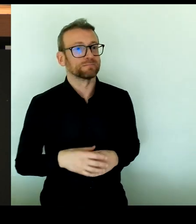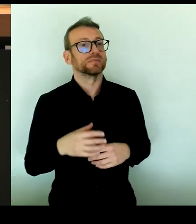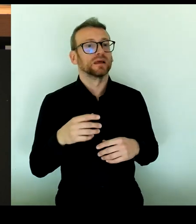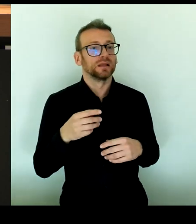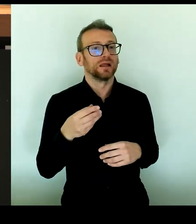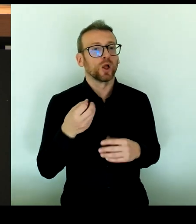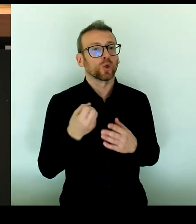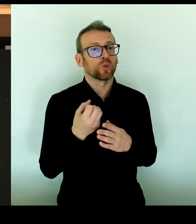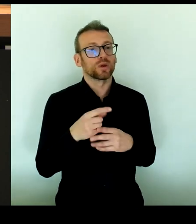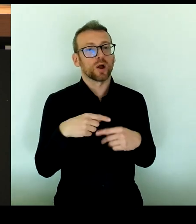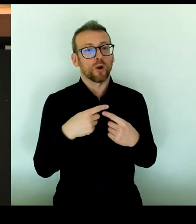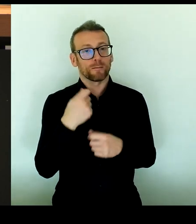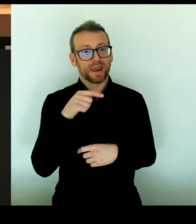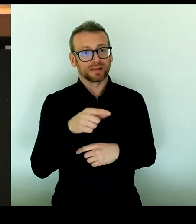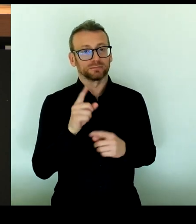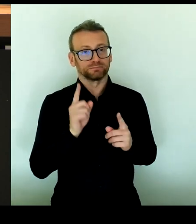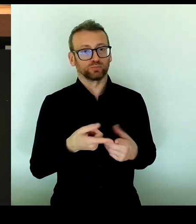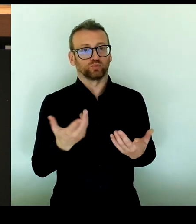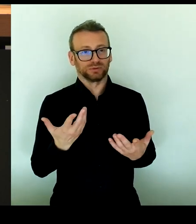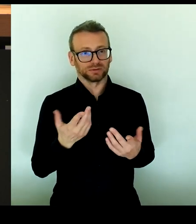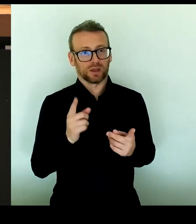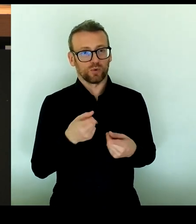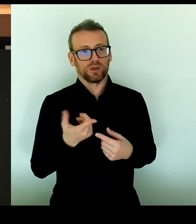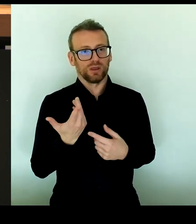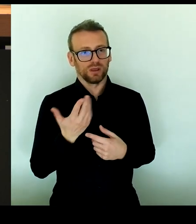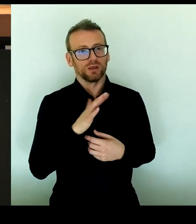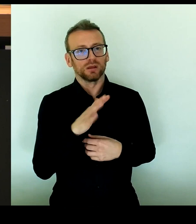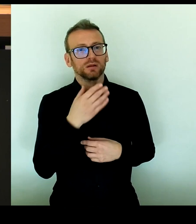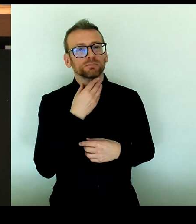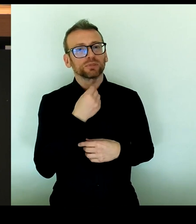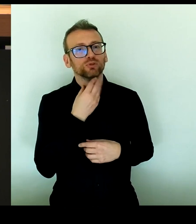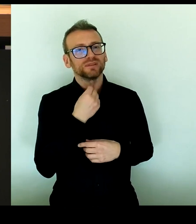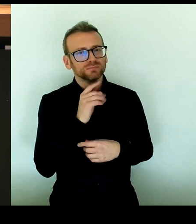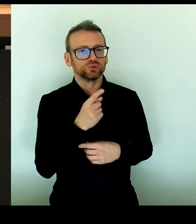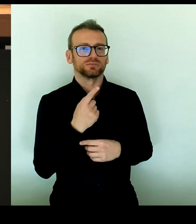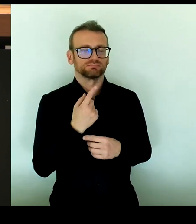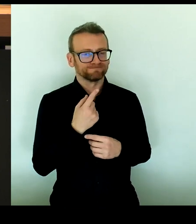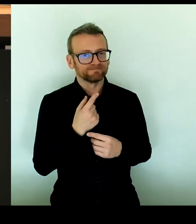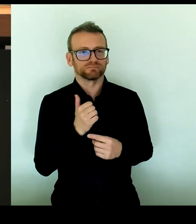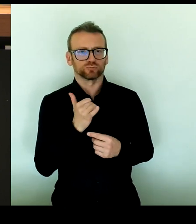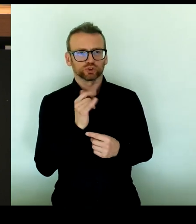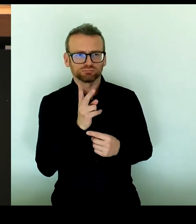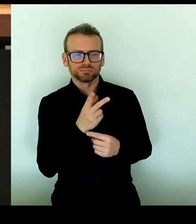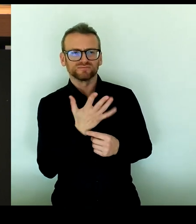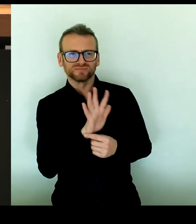und die Kulturraum Berlin absolut transparent arbeitet, Prosa und Atelierüro müssen dabei als die